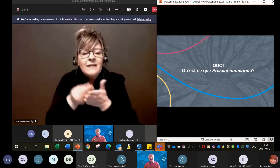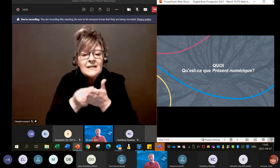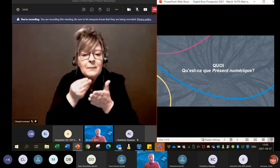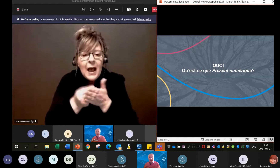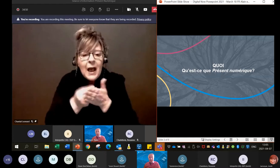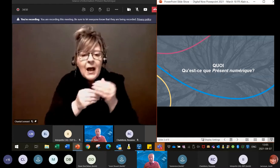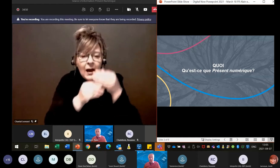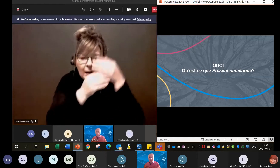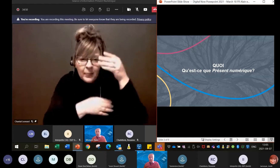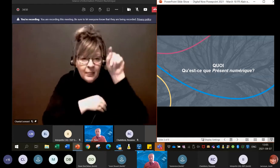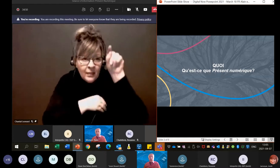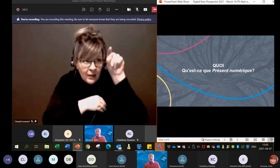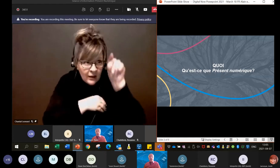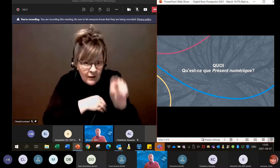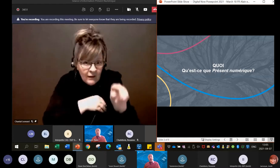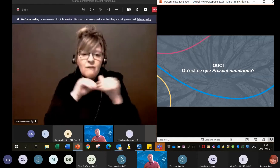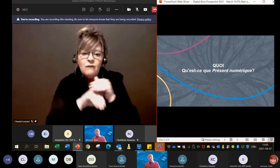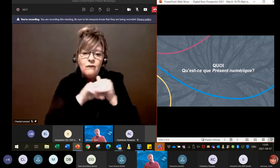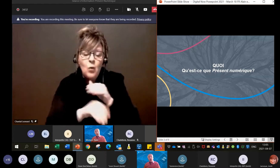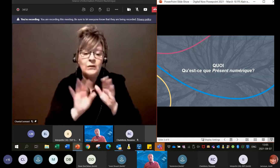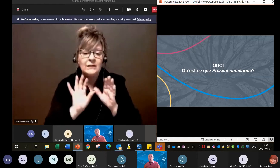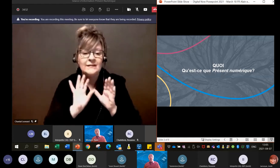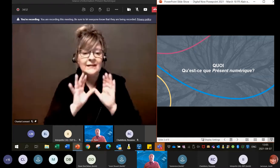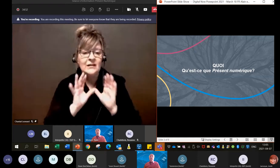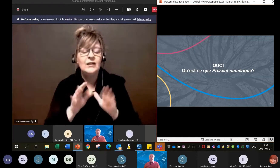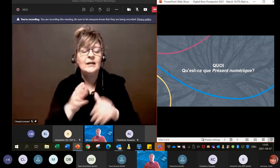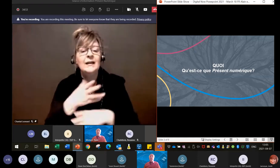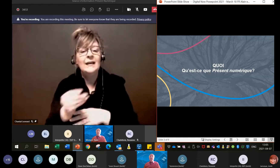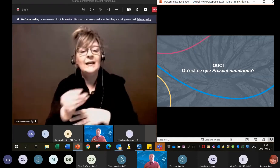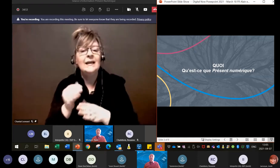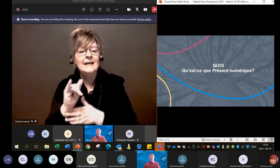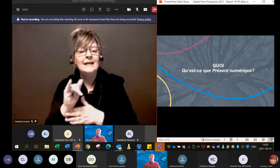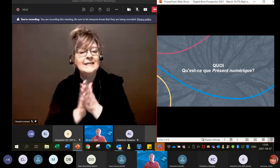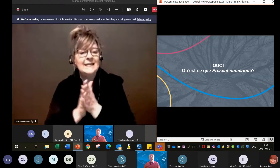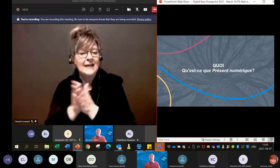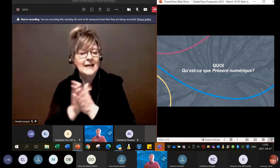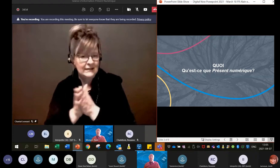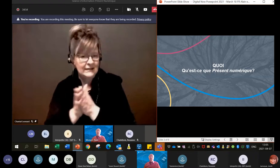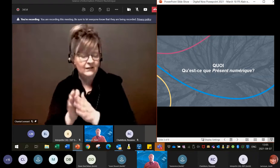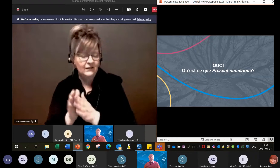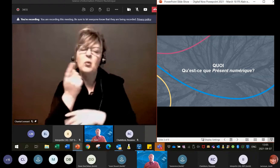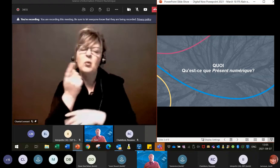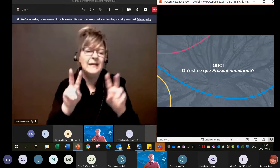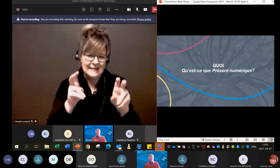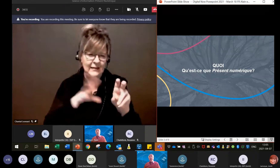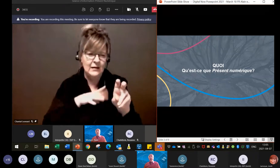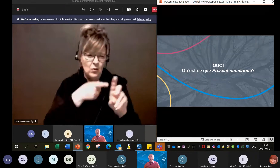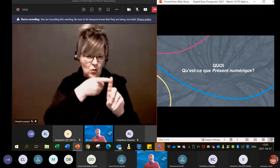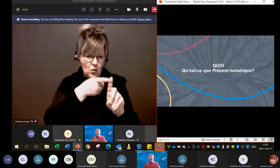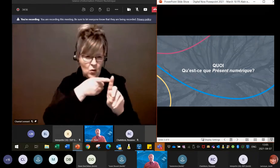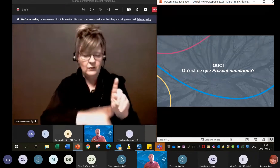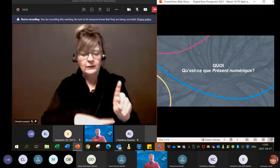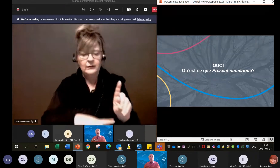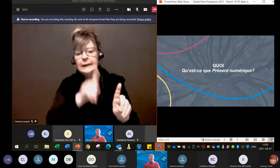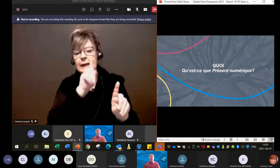Initiatives », le premier titre qui va